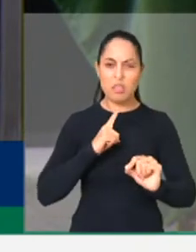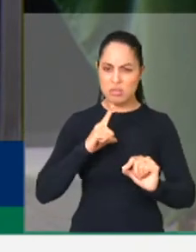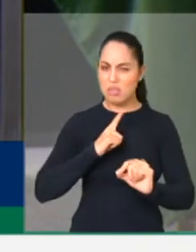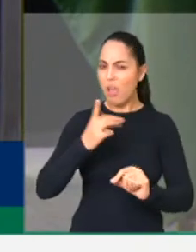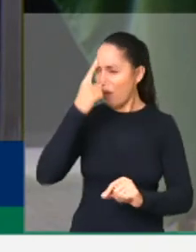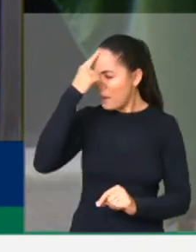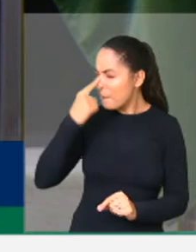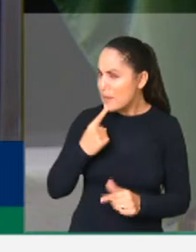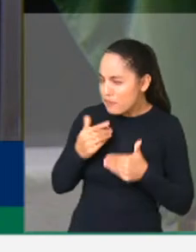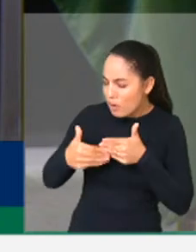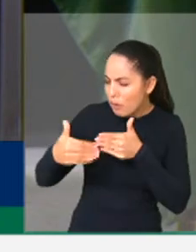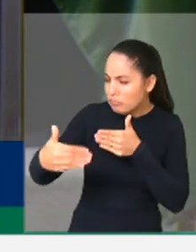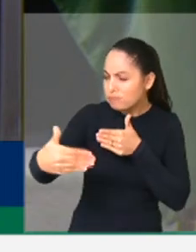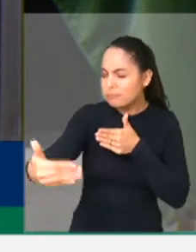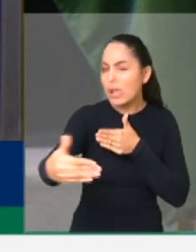QUE HOUVESSE PREJUÍZO